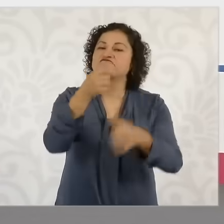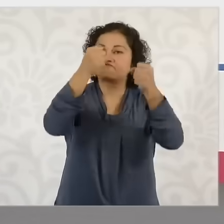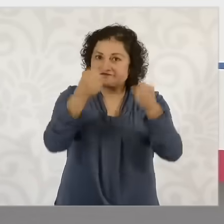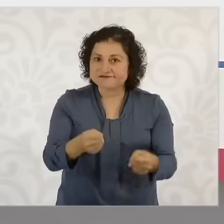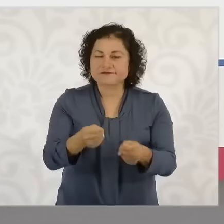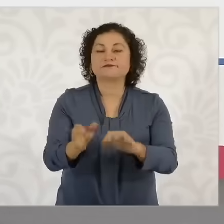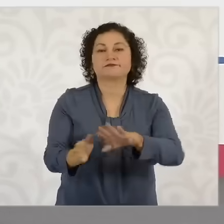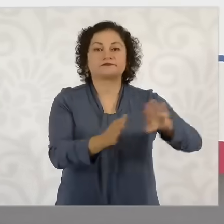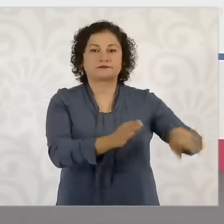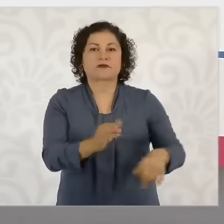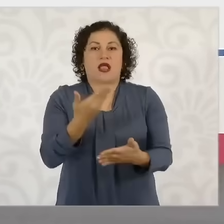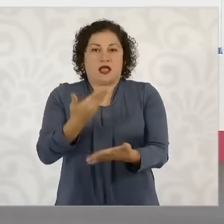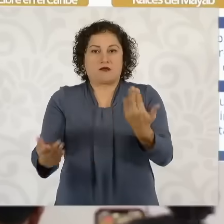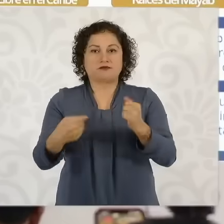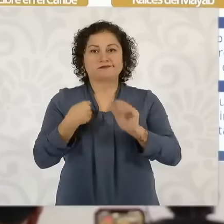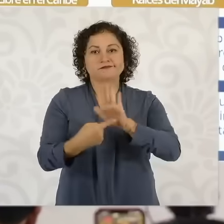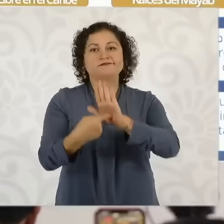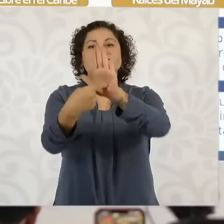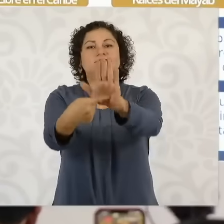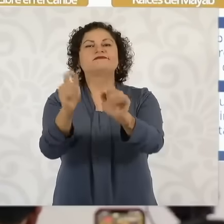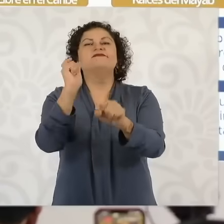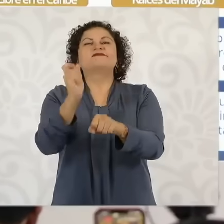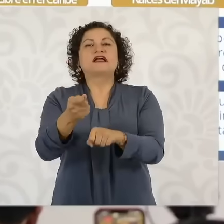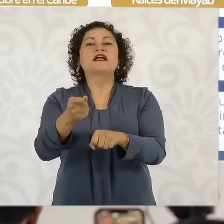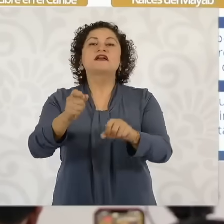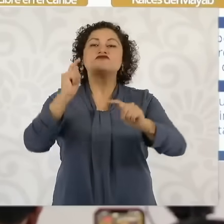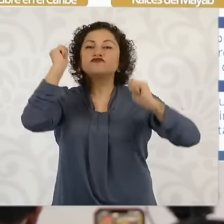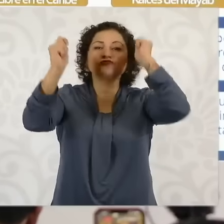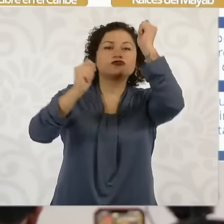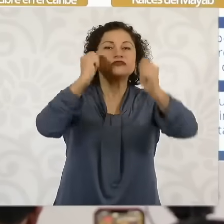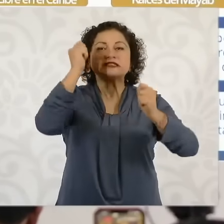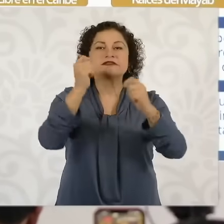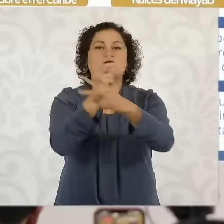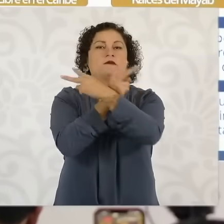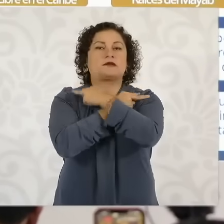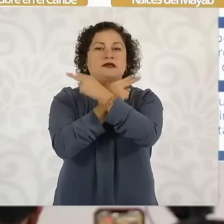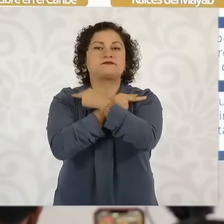los paquetes turísticos. Hemos estado trabajando desde diciembre del año pasado en estos paquetes.